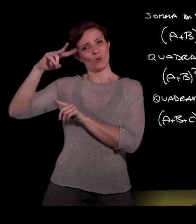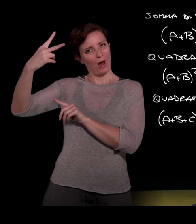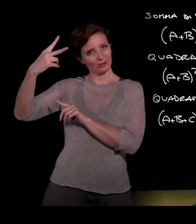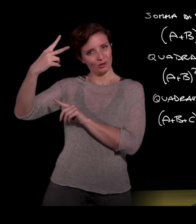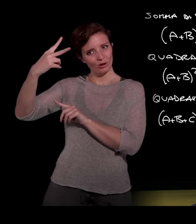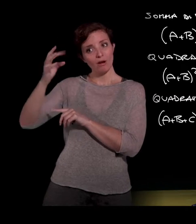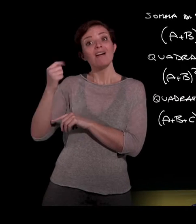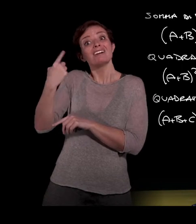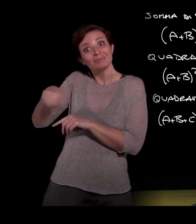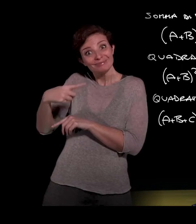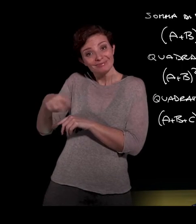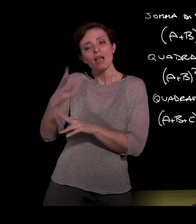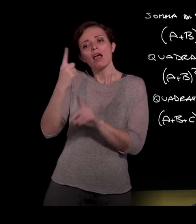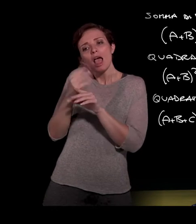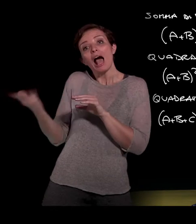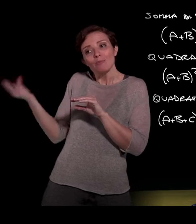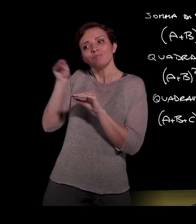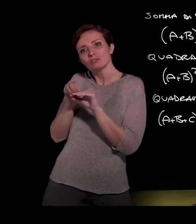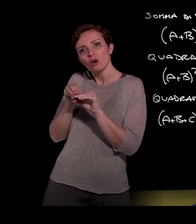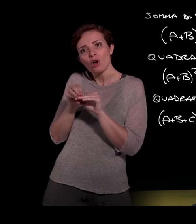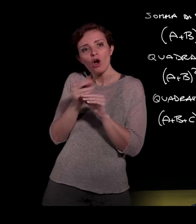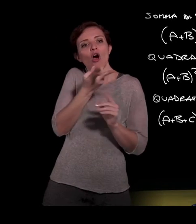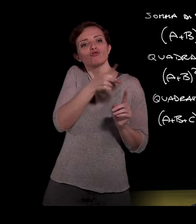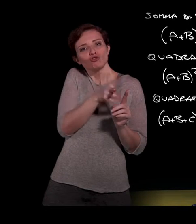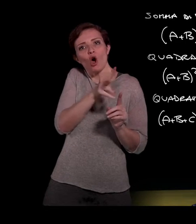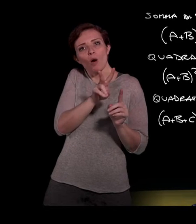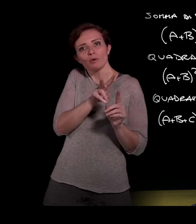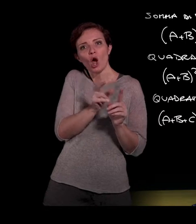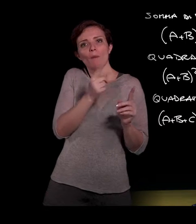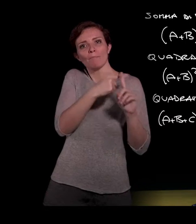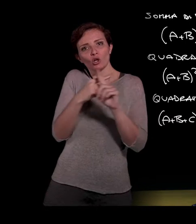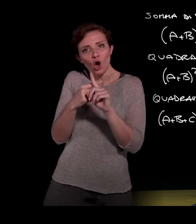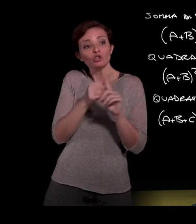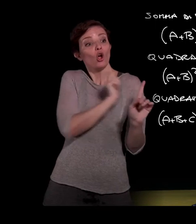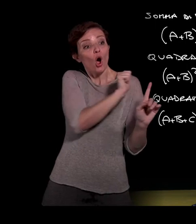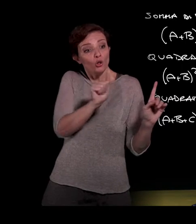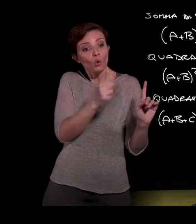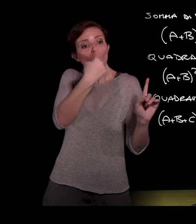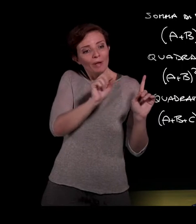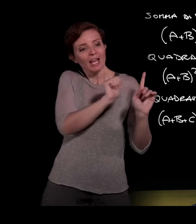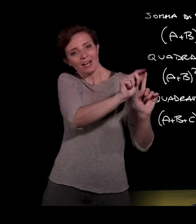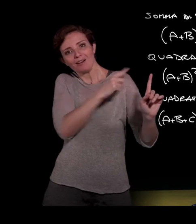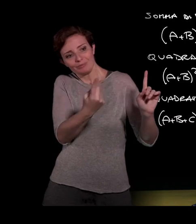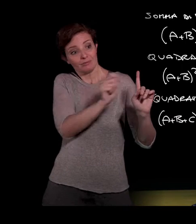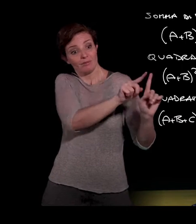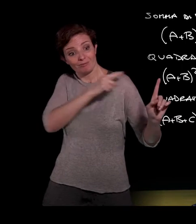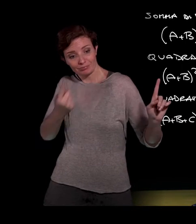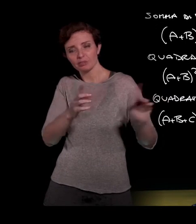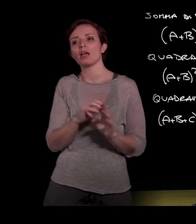a cui si aggiungono i doppi prodotti di ciascun termine per ogni termine che lo segue. Quindi, avremo il doppio prodotto di AB,